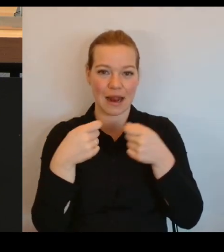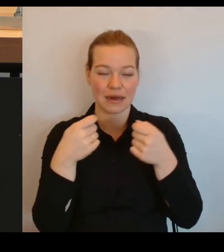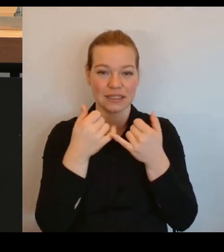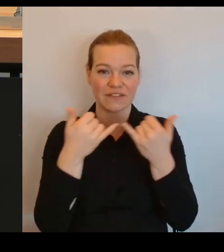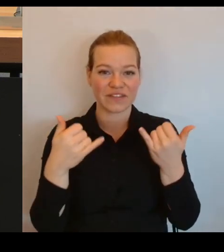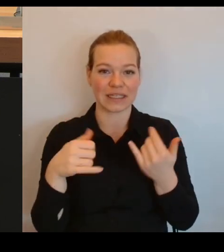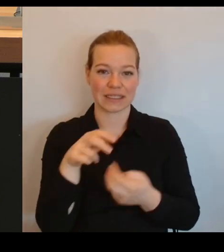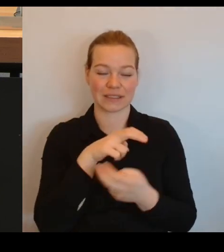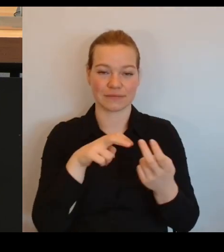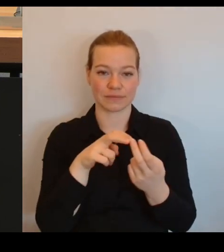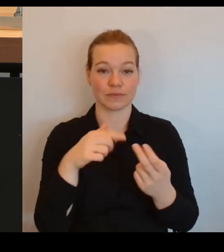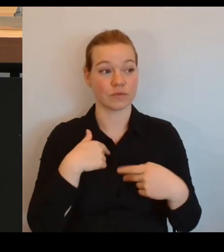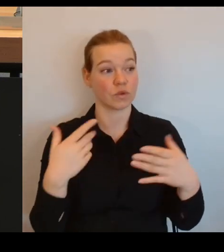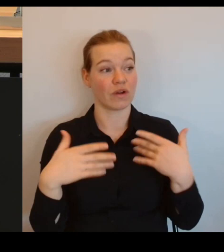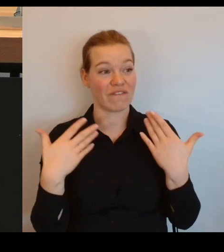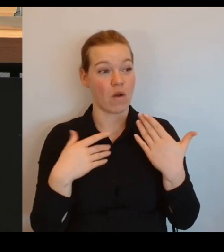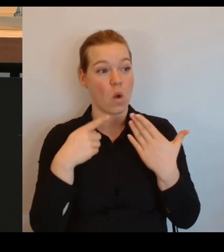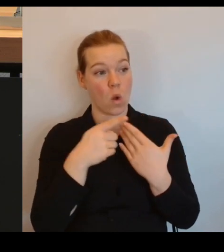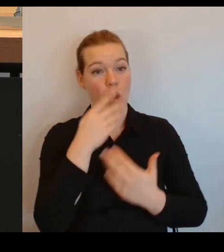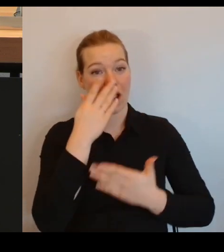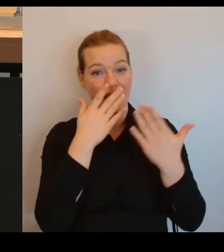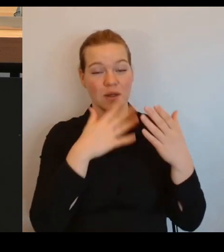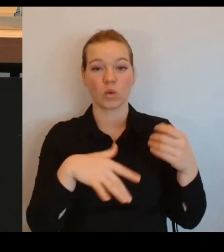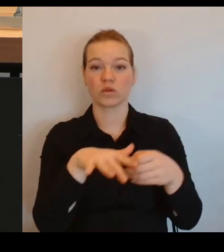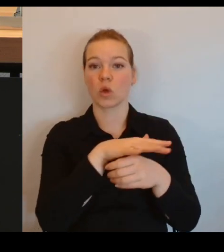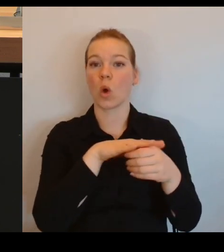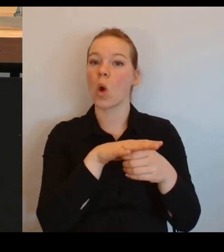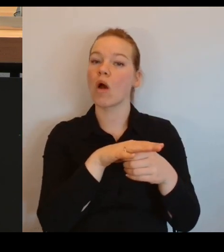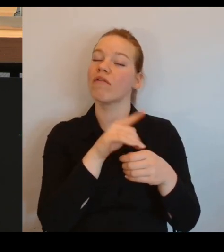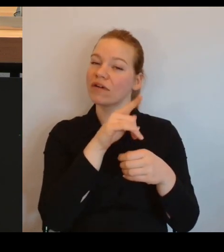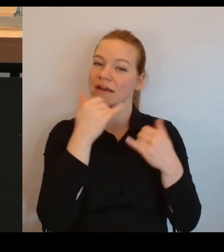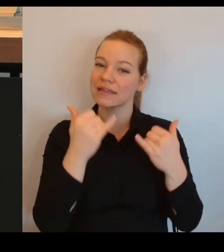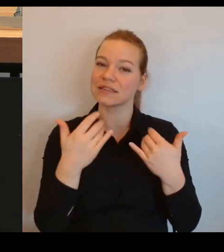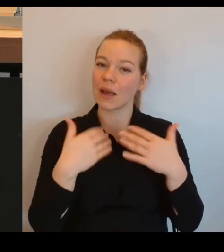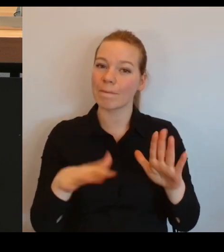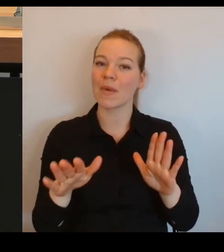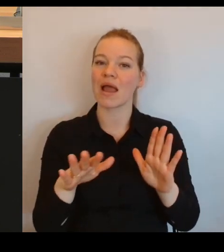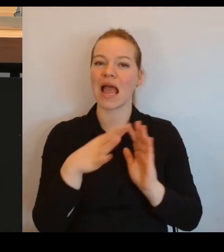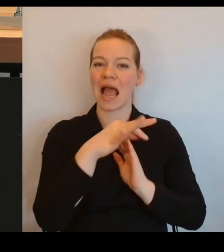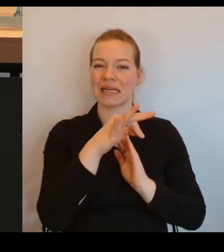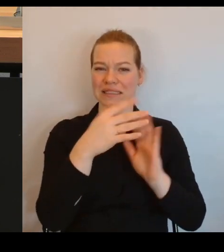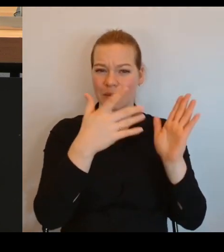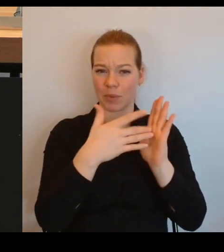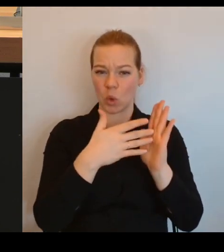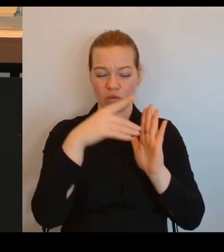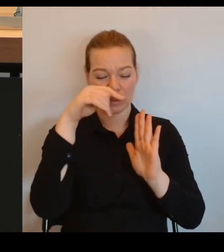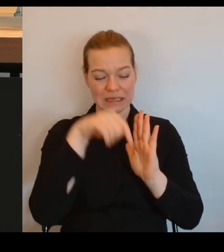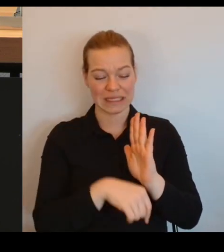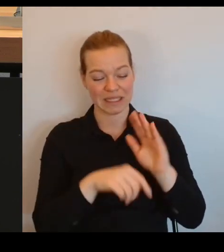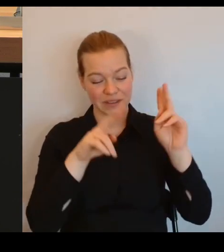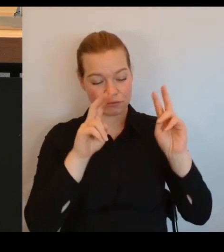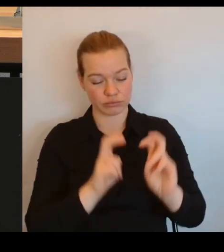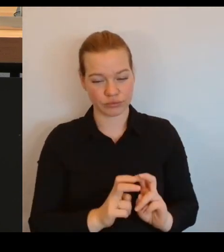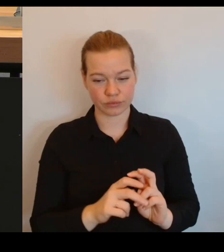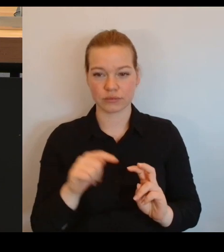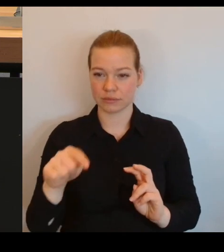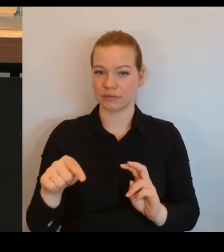Einzelprüfungen der Verwaltung regelrecht eintauchen und mal den einen kleinen, aber auch durchaus den einen oder